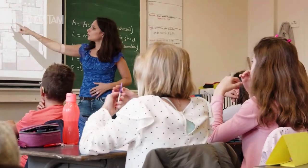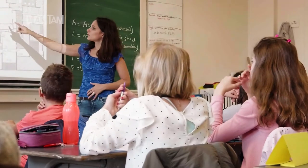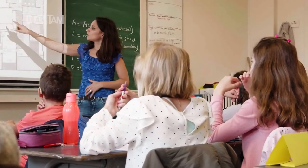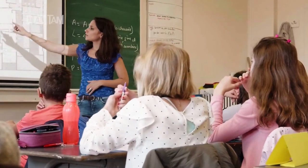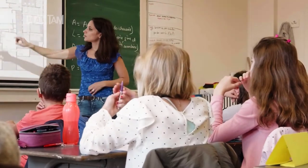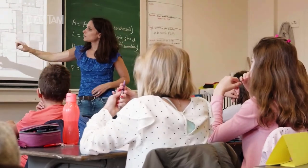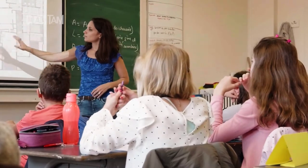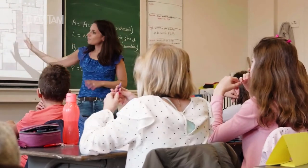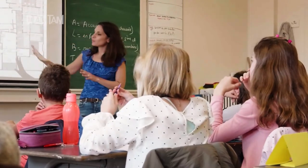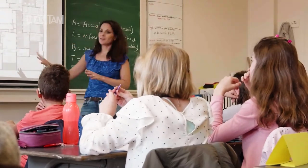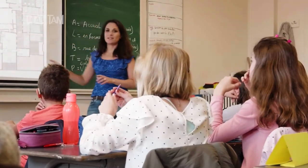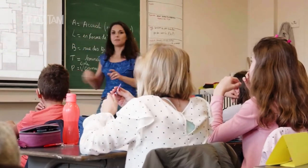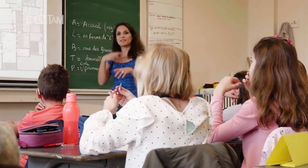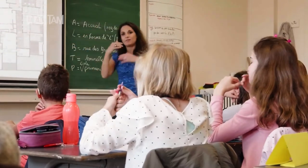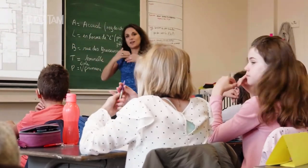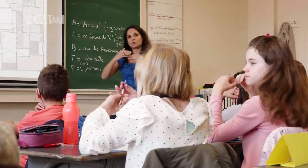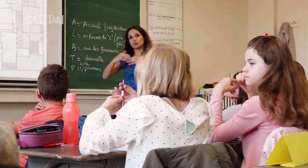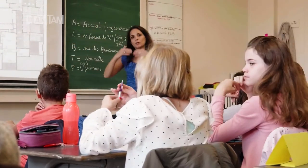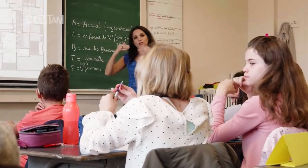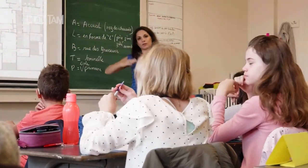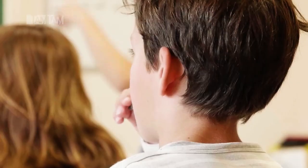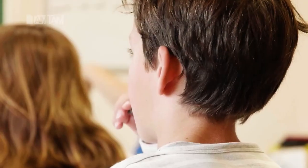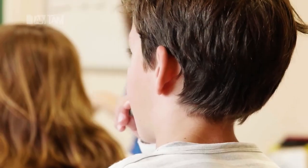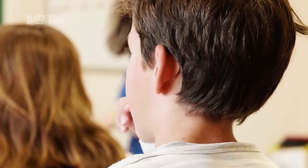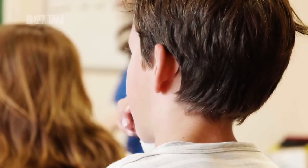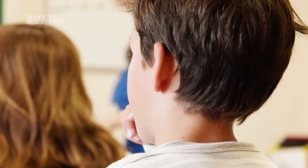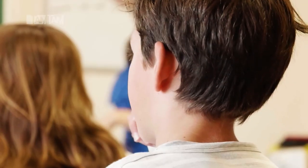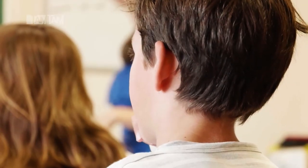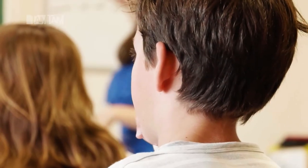d'entendre la surdité, de voir, de parler toutes ces choses-là et sans doute de